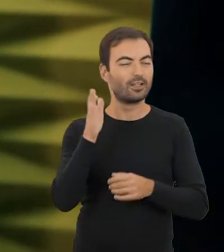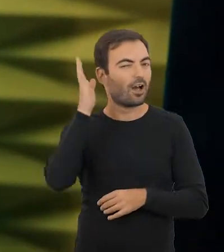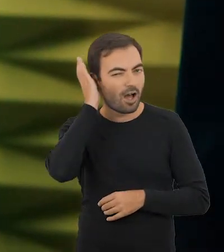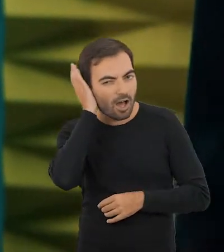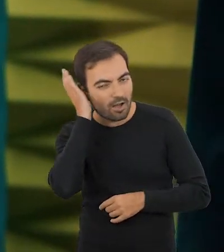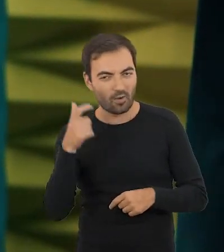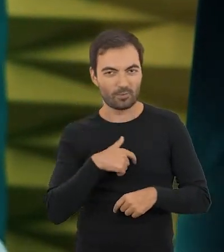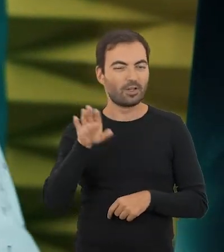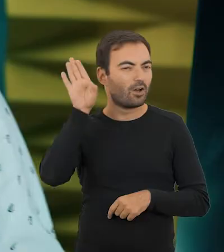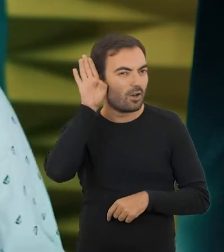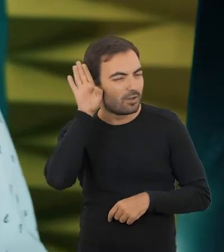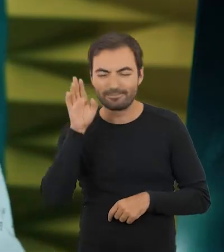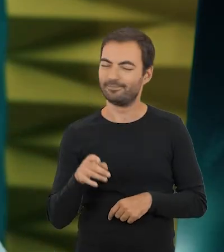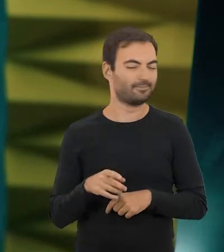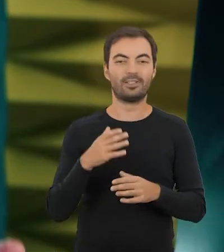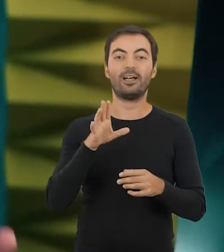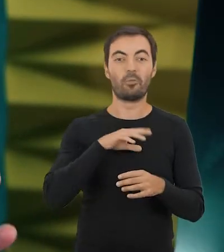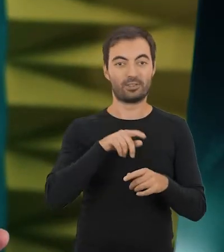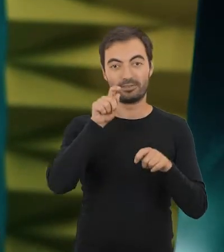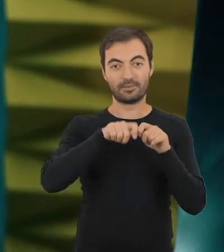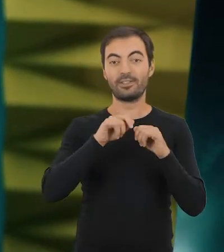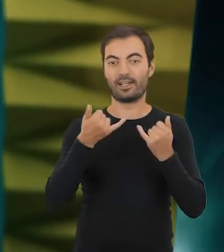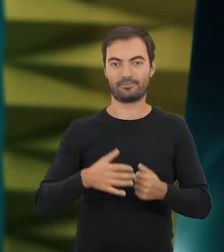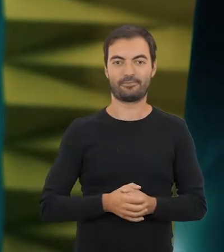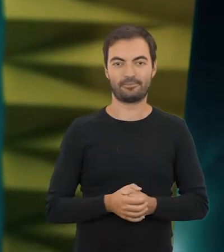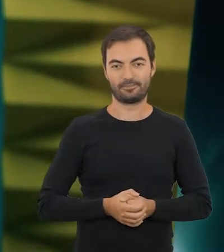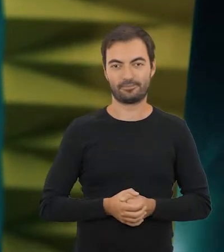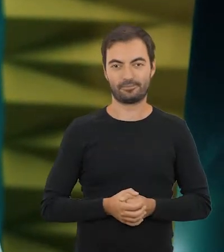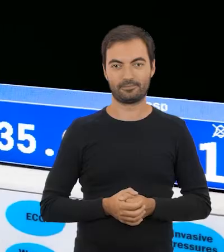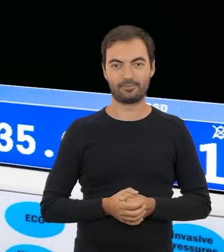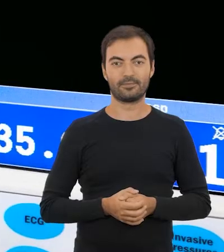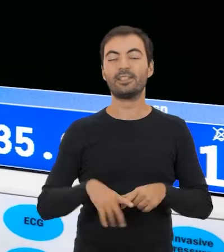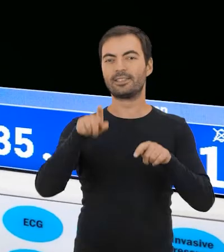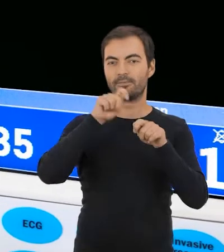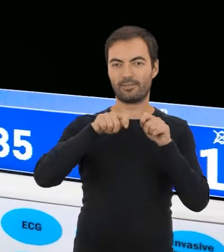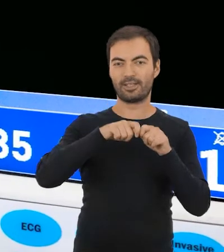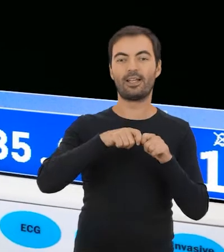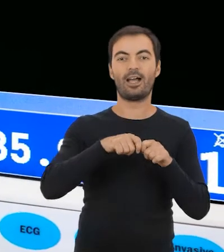możemy to natomiast zmierzyć, jeśli zaczniemy śledzić, rejestrować aktywność elektryczną serca.